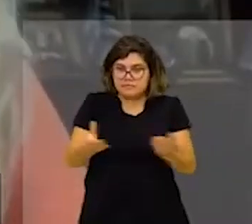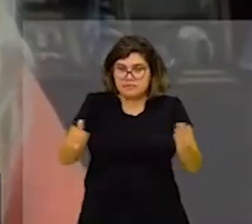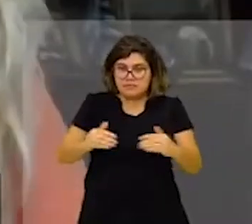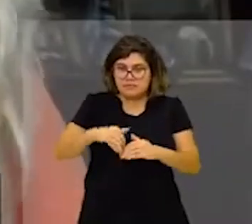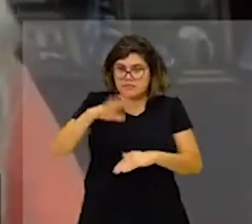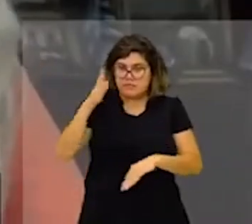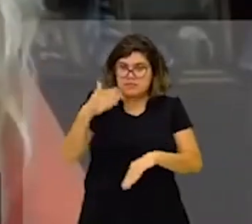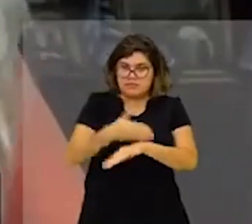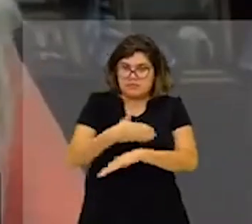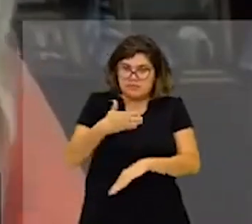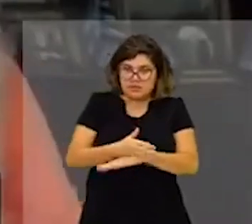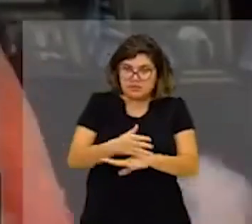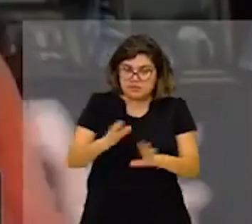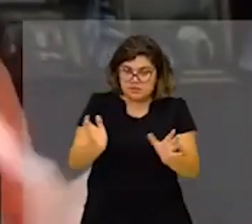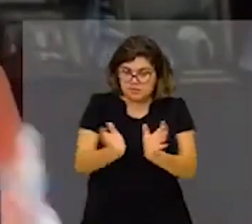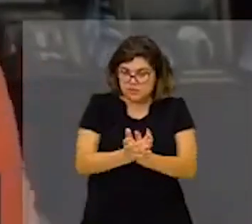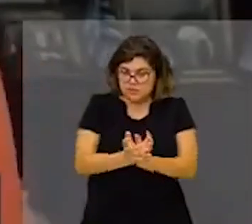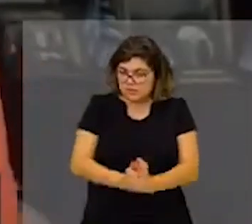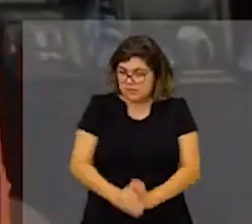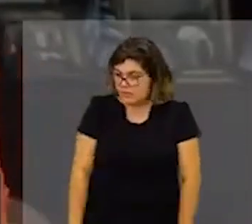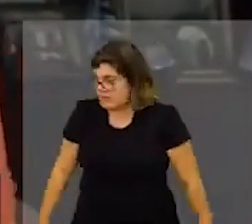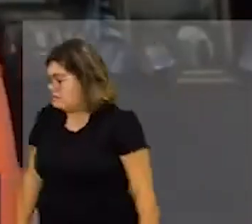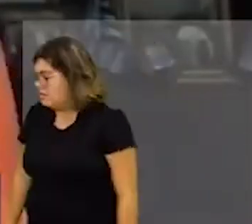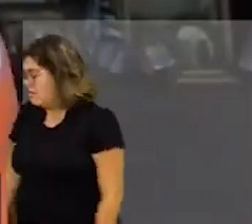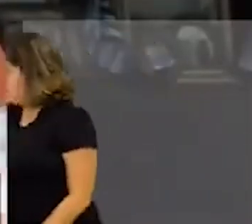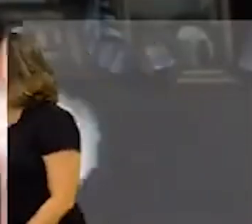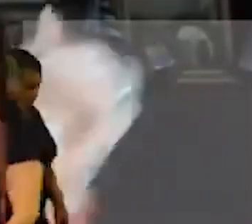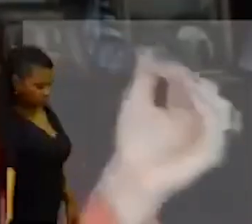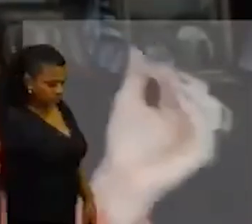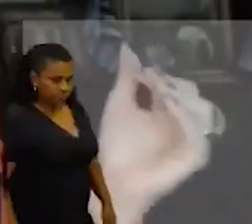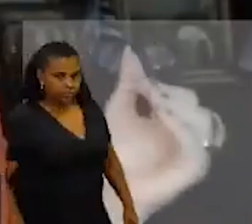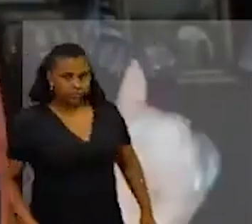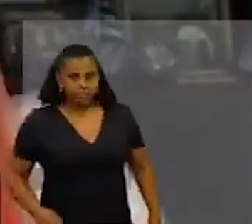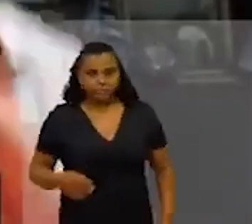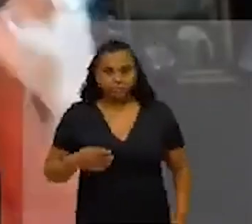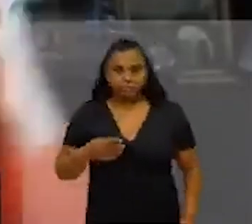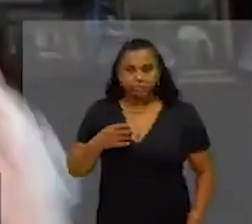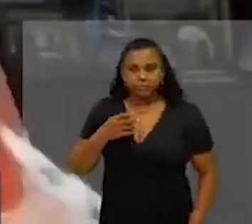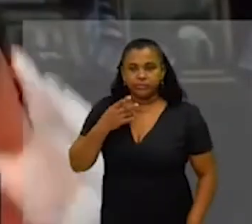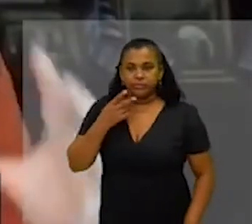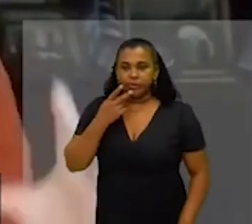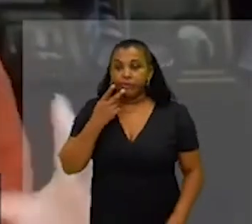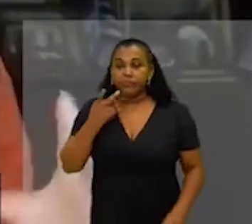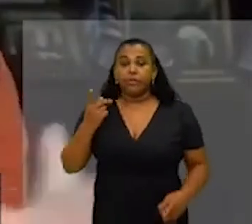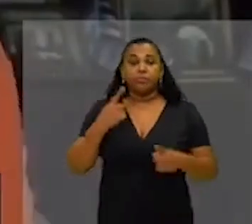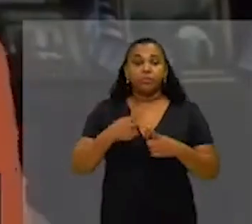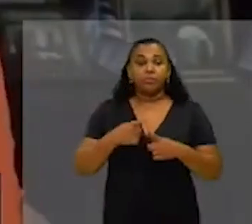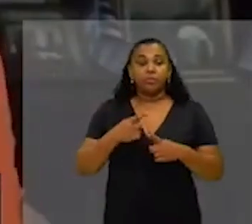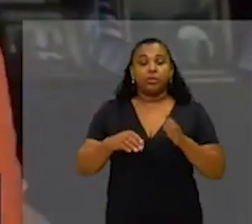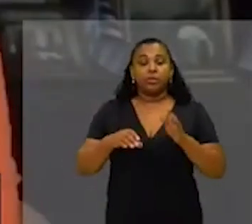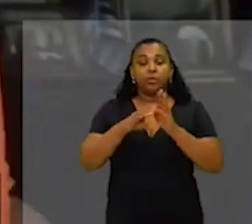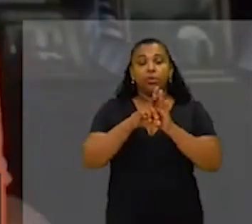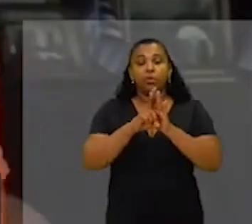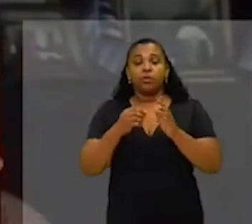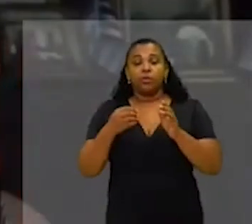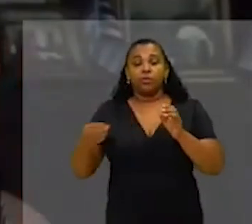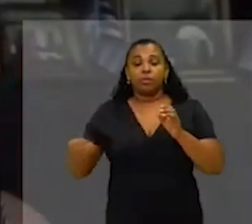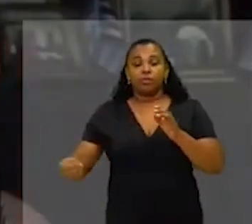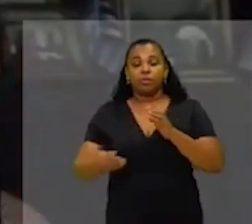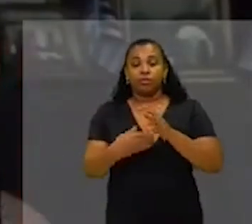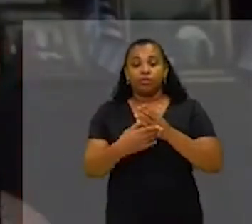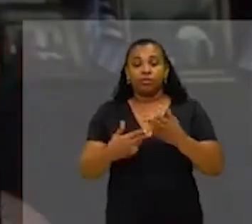desses grupos minoritários e diga aqui porque o código traz uma inovação que é a contagem em dobro